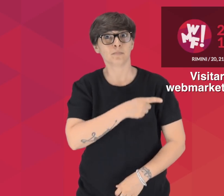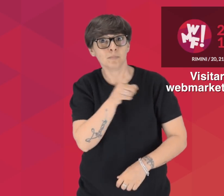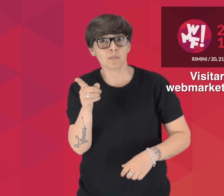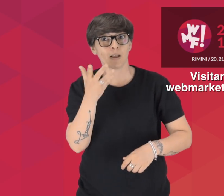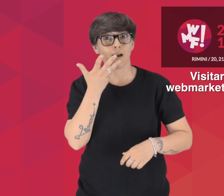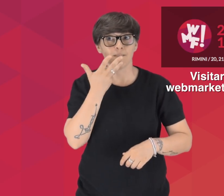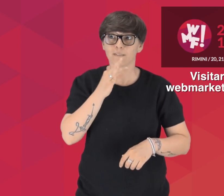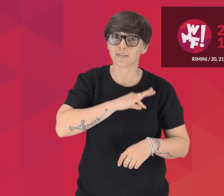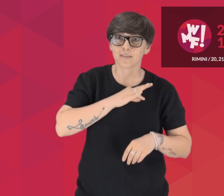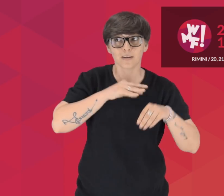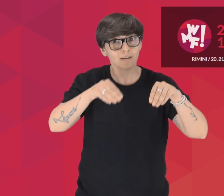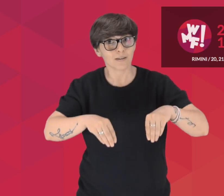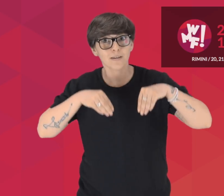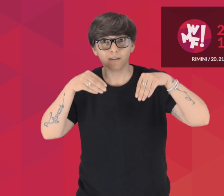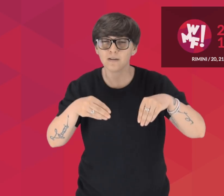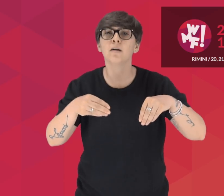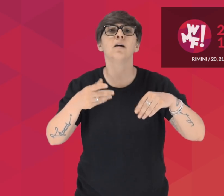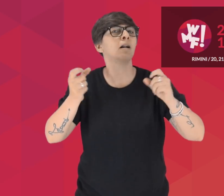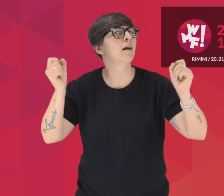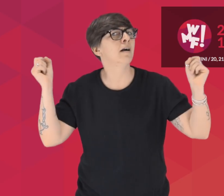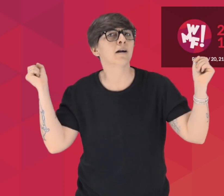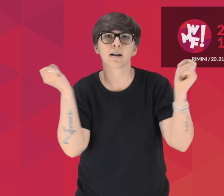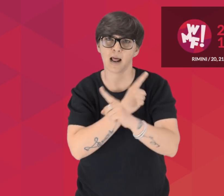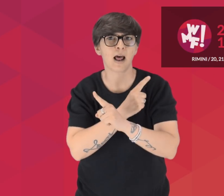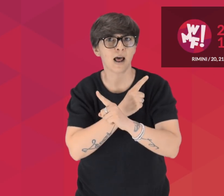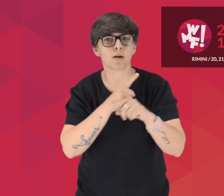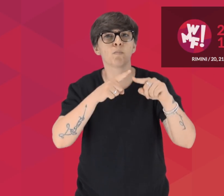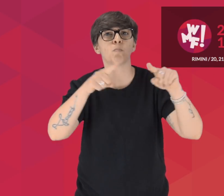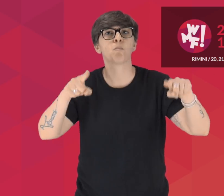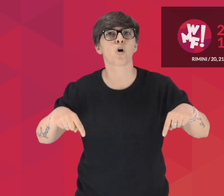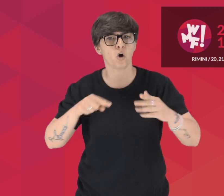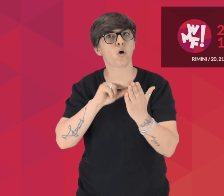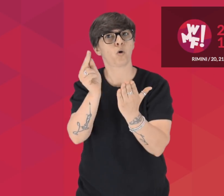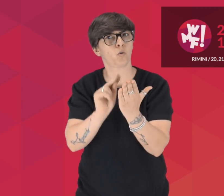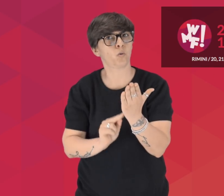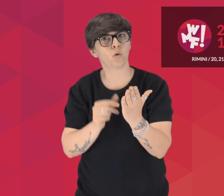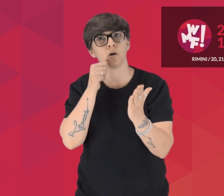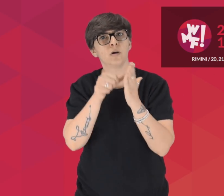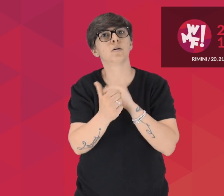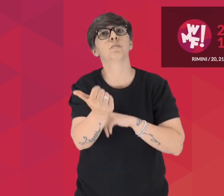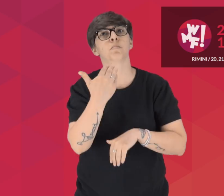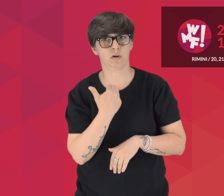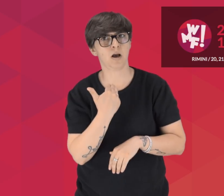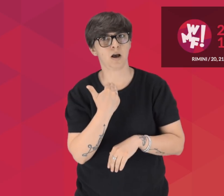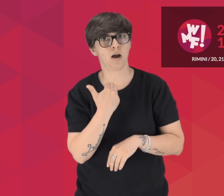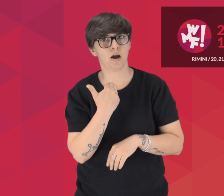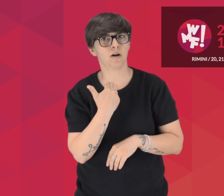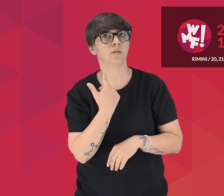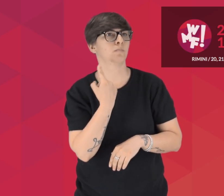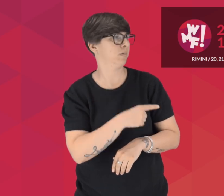Sei interessato a partecipare? Allora manda il tuo Nome, Cognome e Indirizzo Email a: